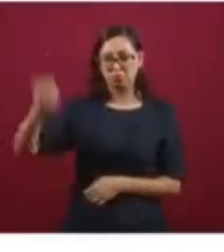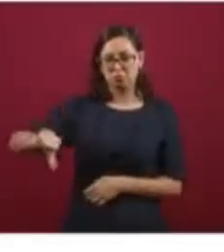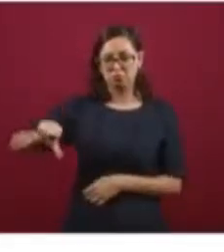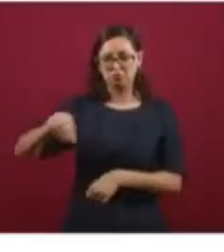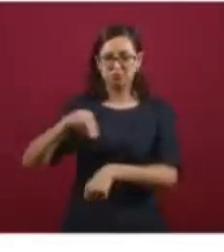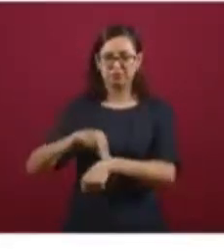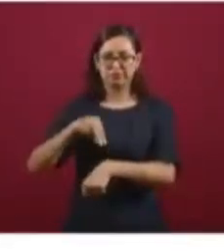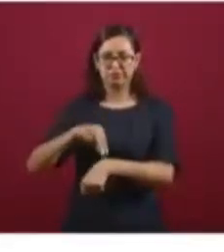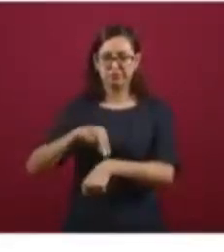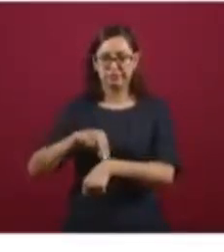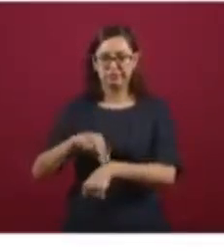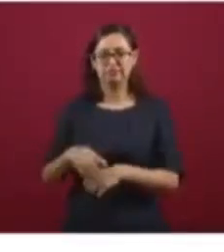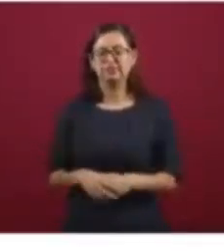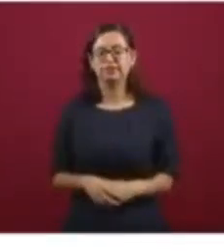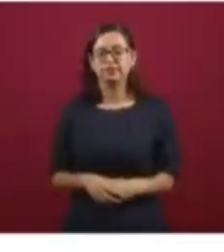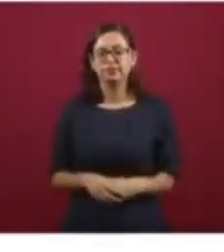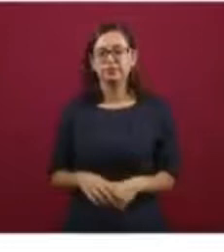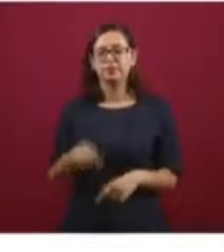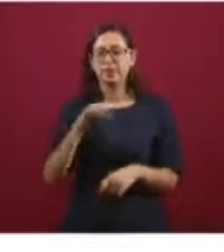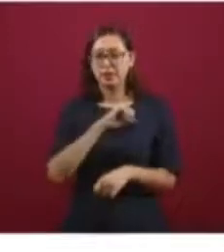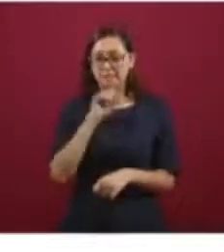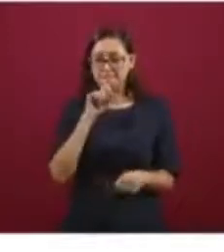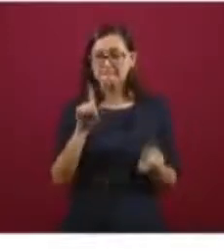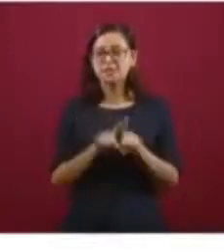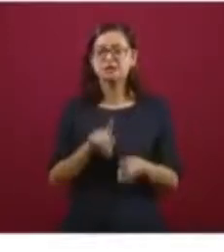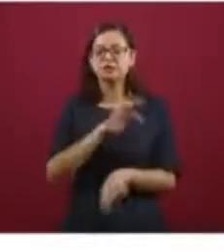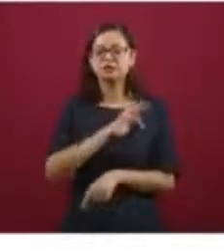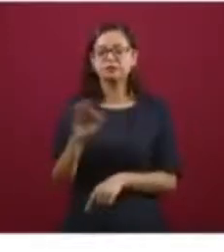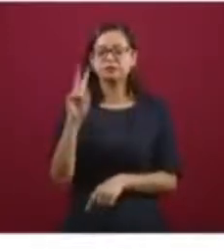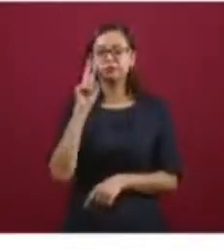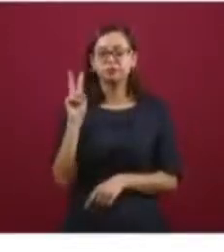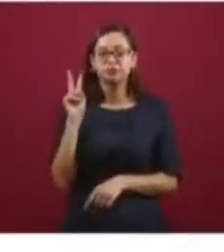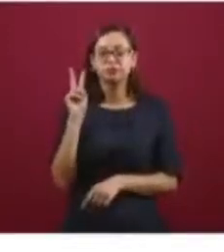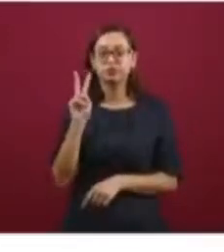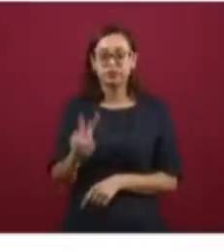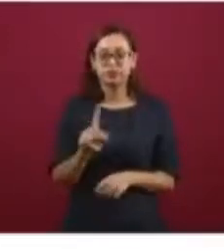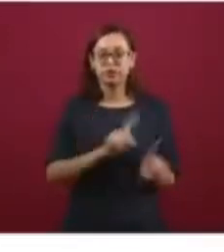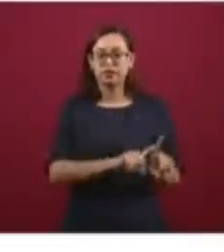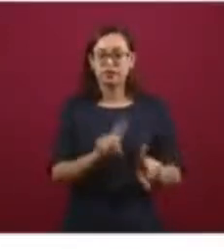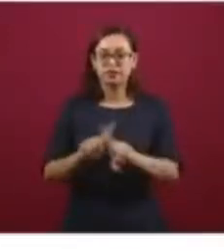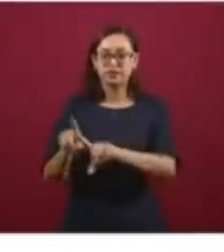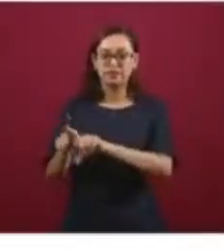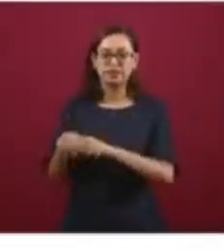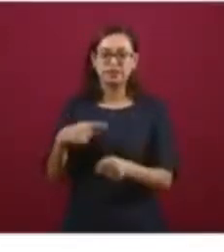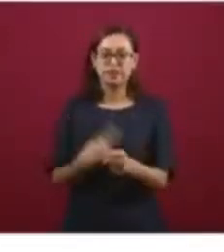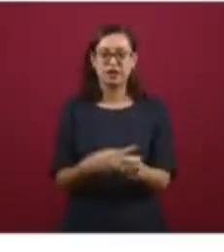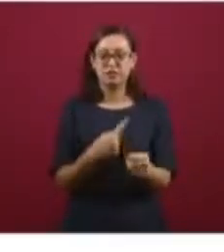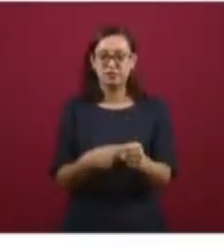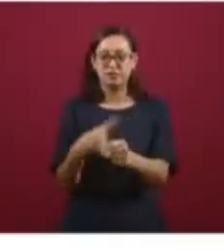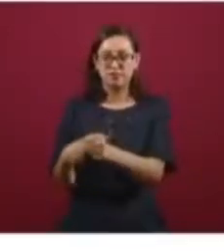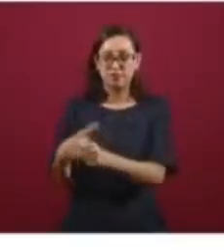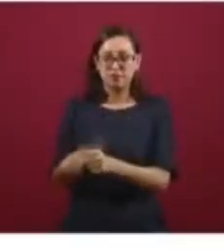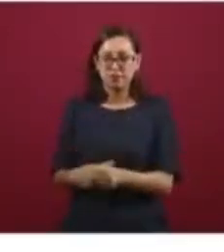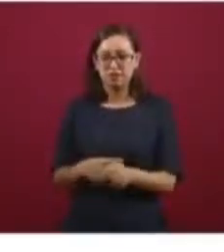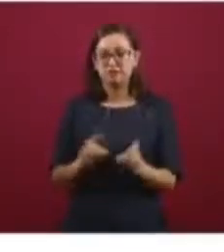Aquí podemos ver también las principales enfermedades por las cuales no se ha aprobado